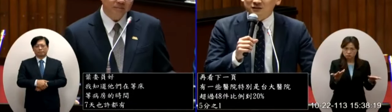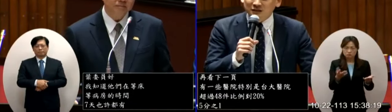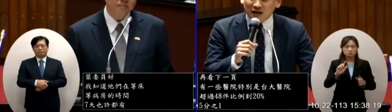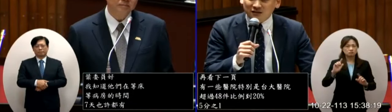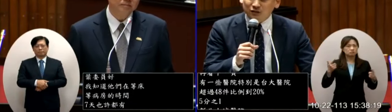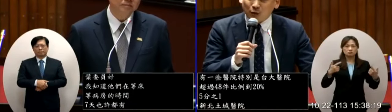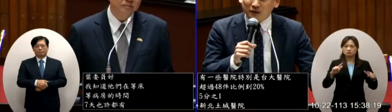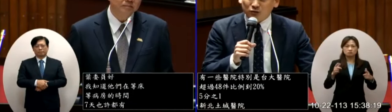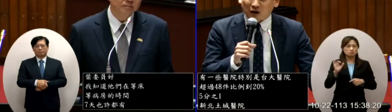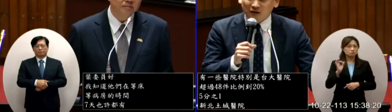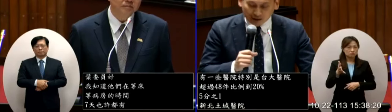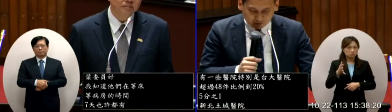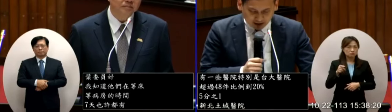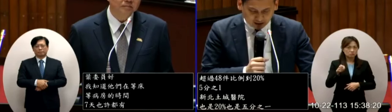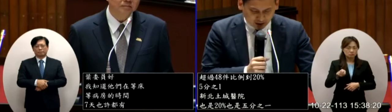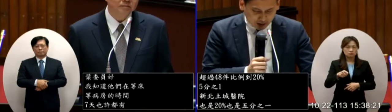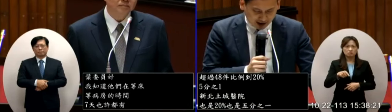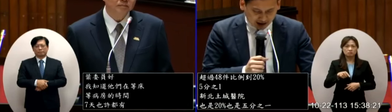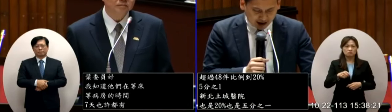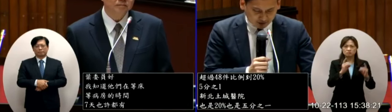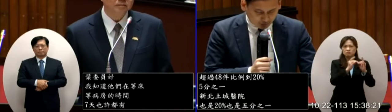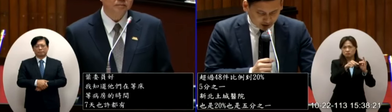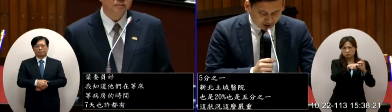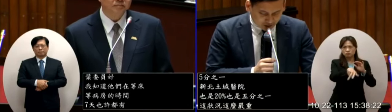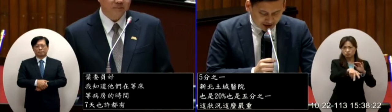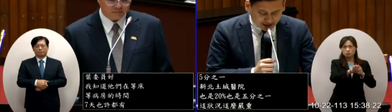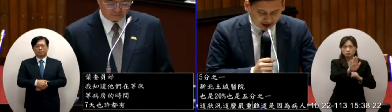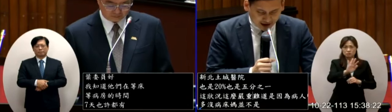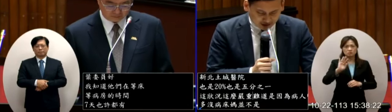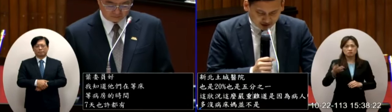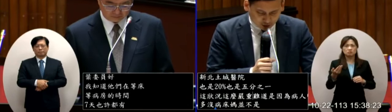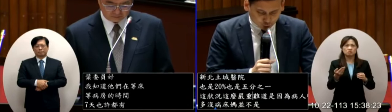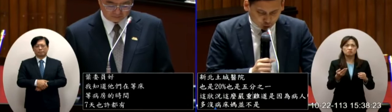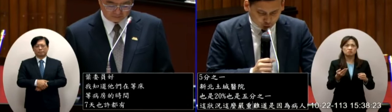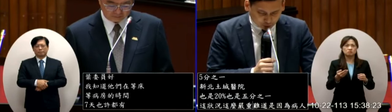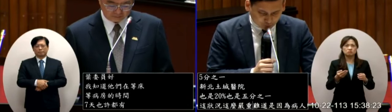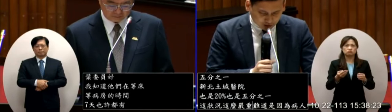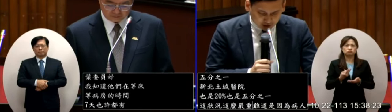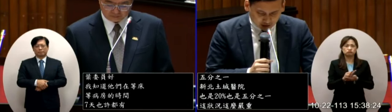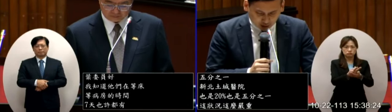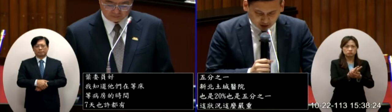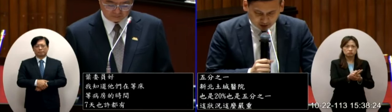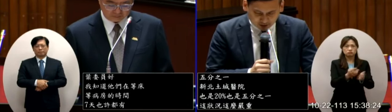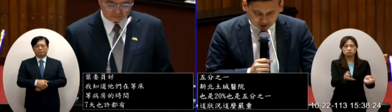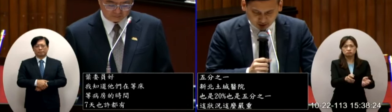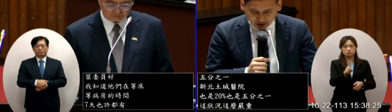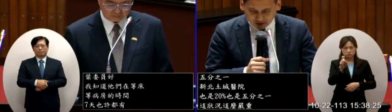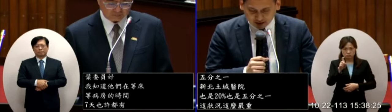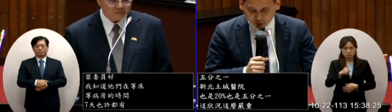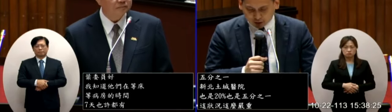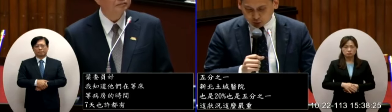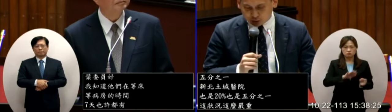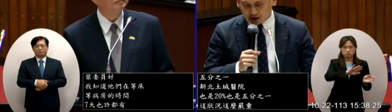實際上是有病床 但是沒辦法開 我們再來看一個數據 叫作這個叫佔床率